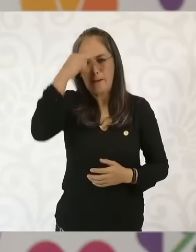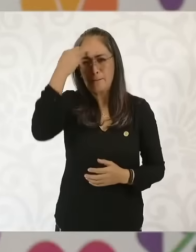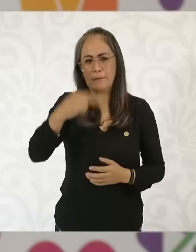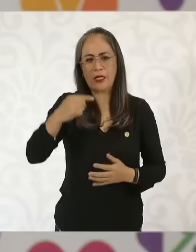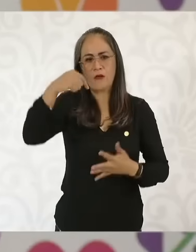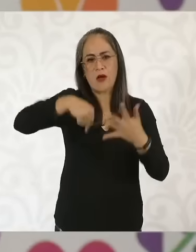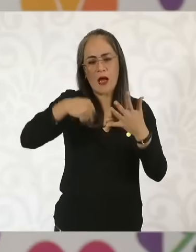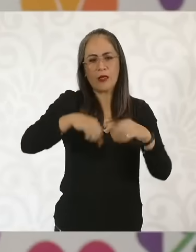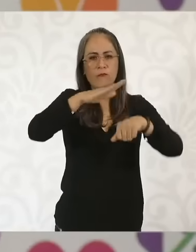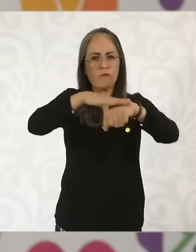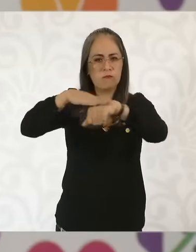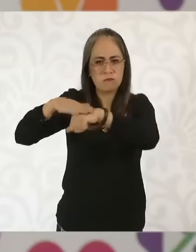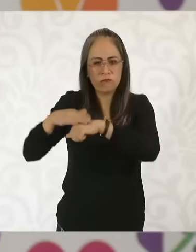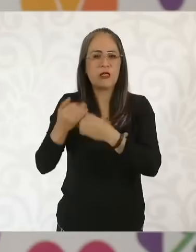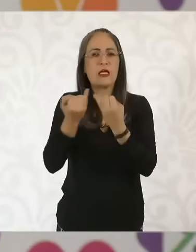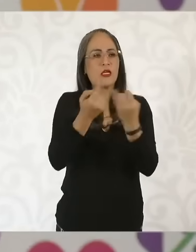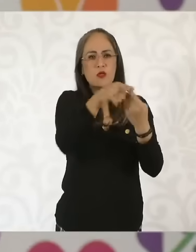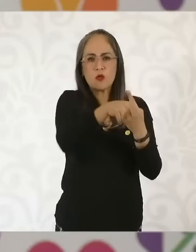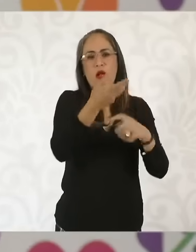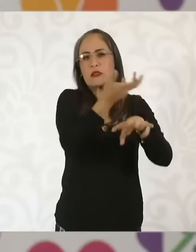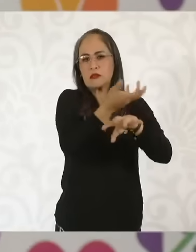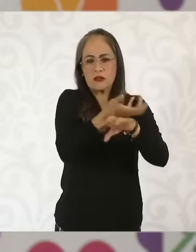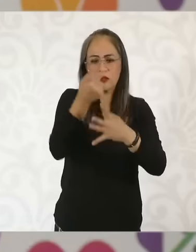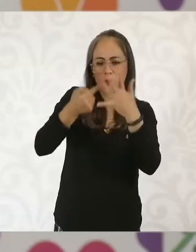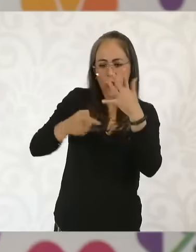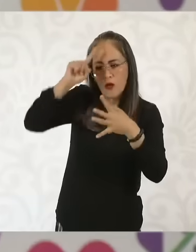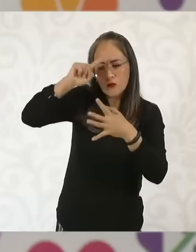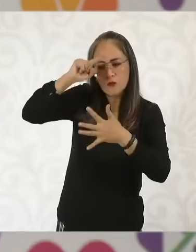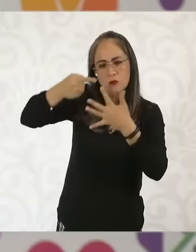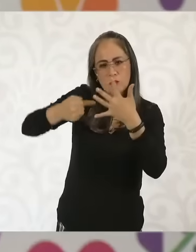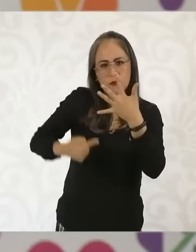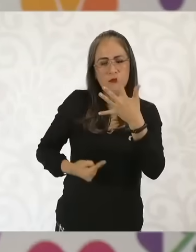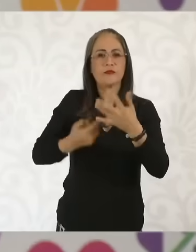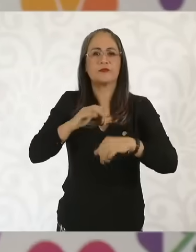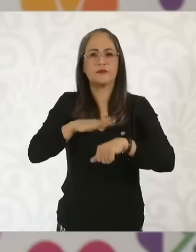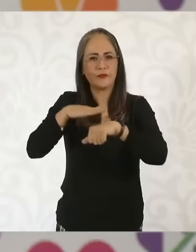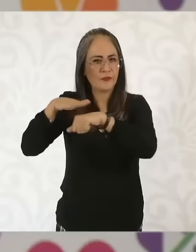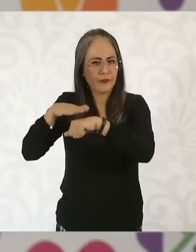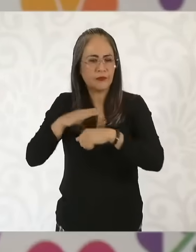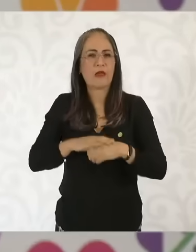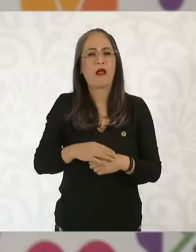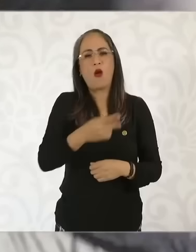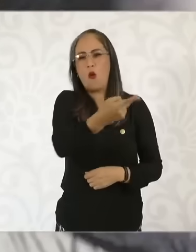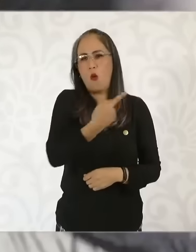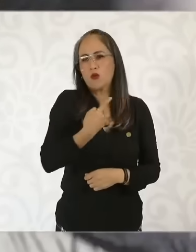observaciones, Estados Unidos también. Eh, tenemos diferentes puntos de vista que estamos tratando de